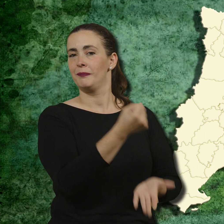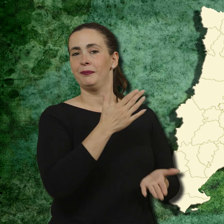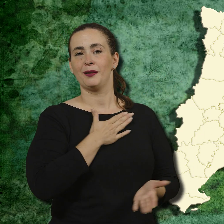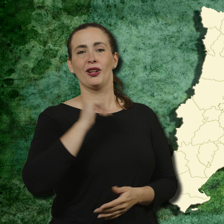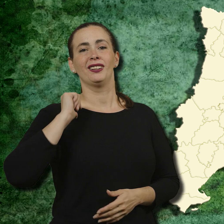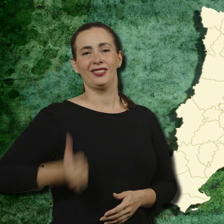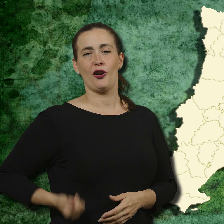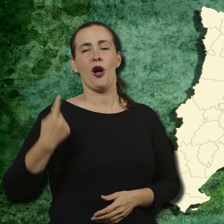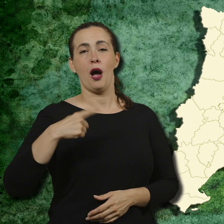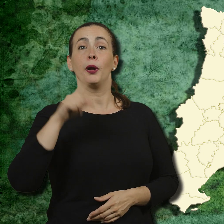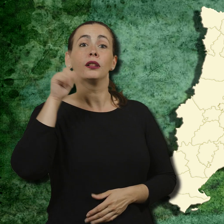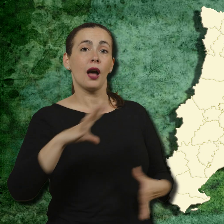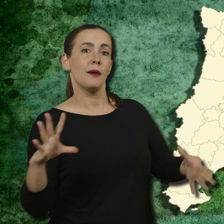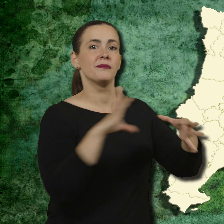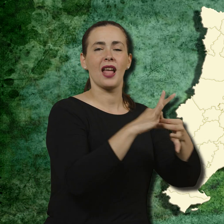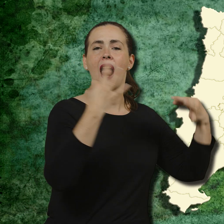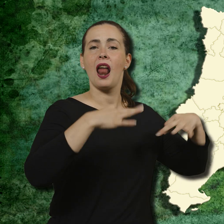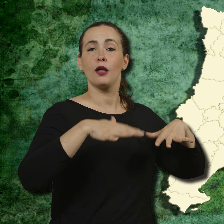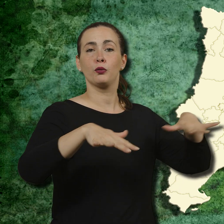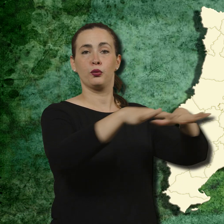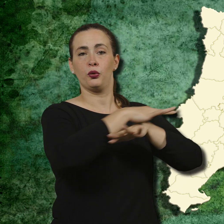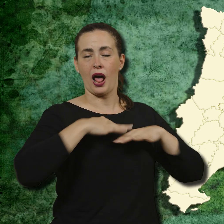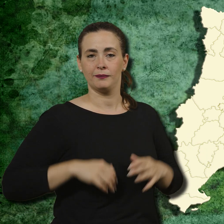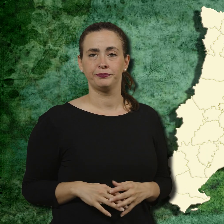que també hi descobrirà un entorn ric en patrimoni natural.